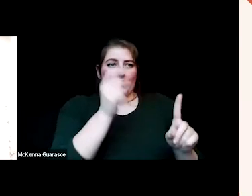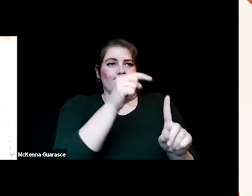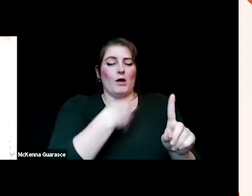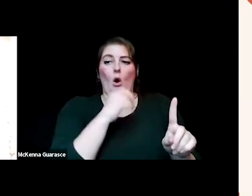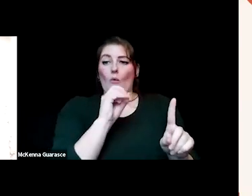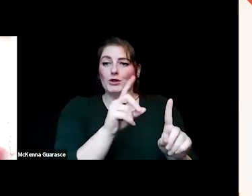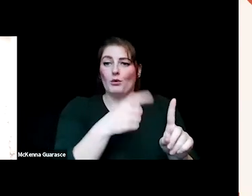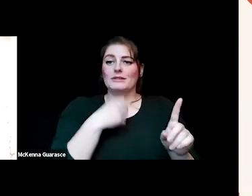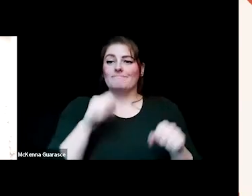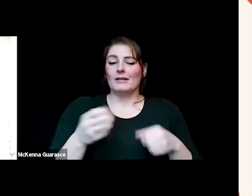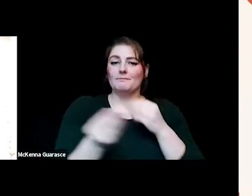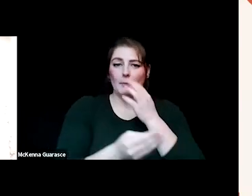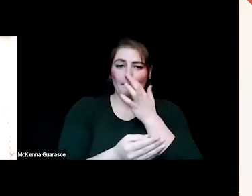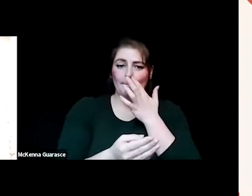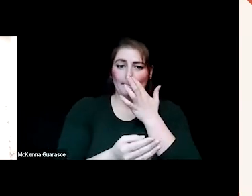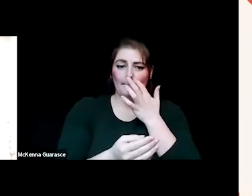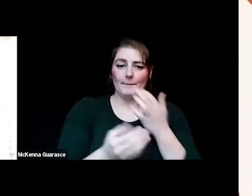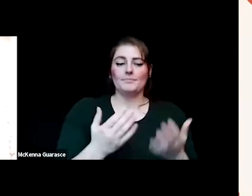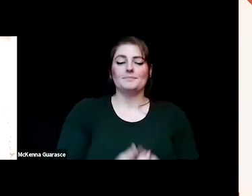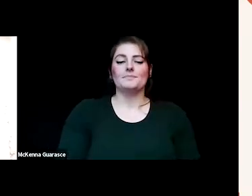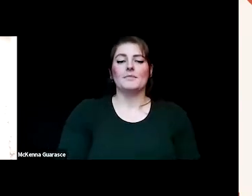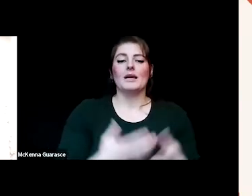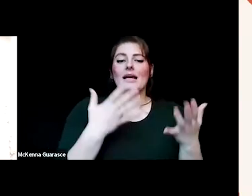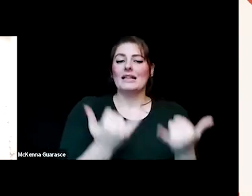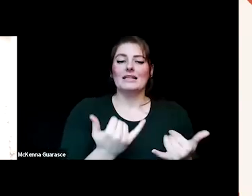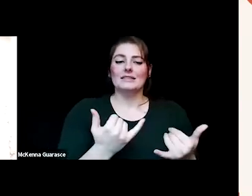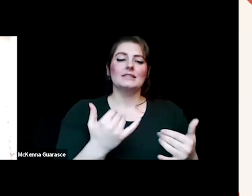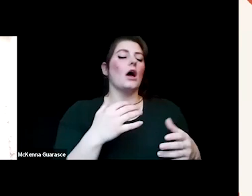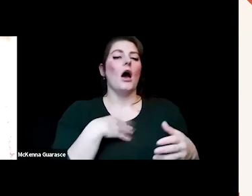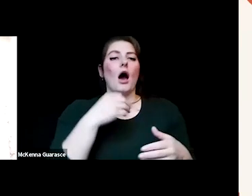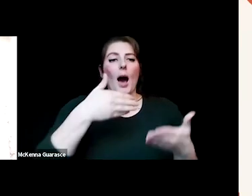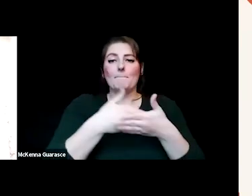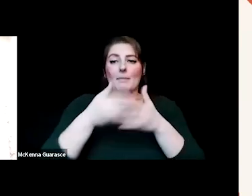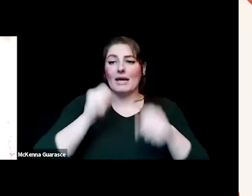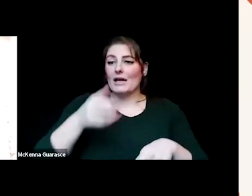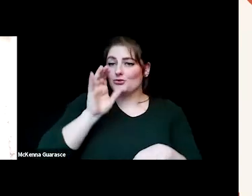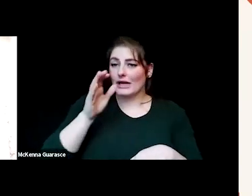no hará ningún daño, es tan inofensiva como el agua. Un bebé literalmente podría beberla y aún así vivir.